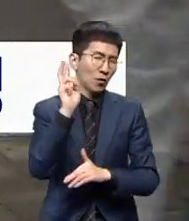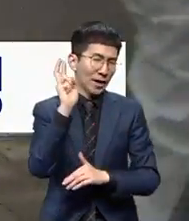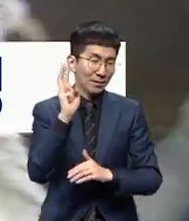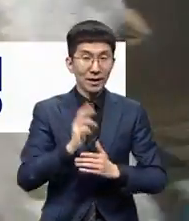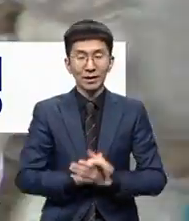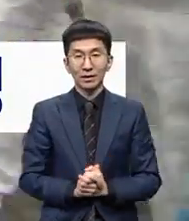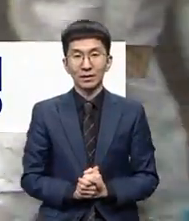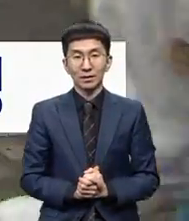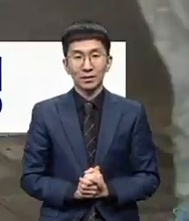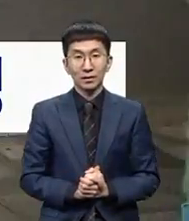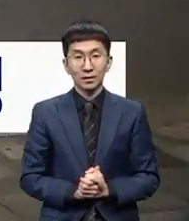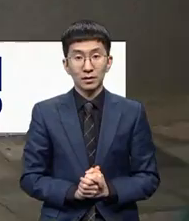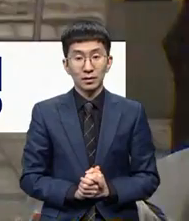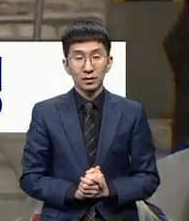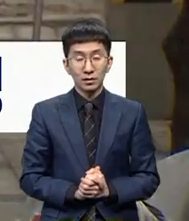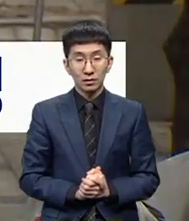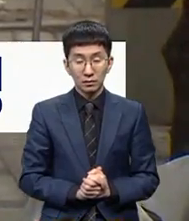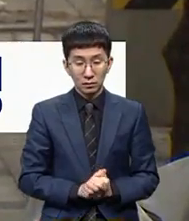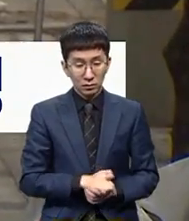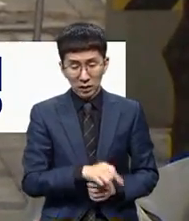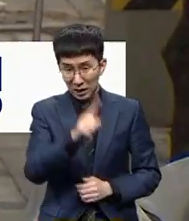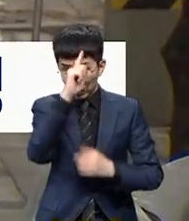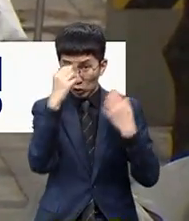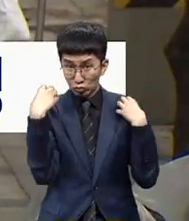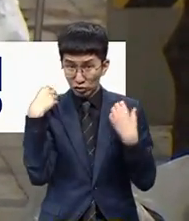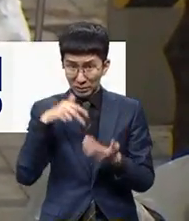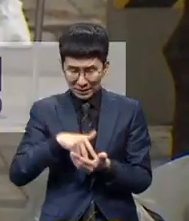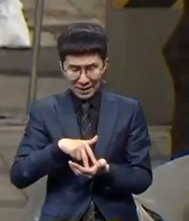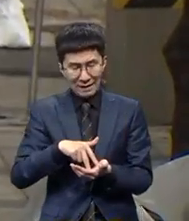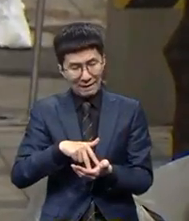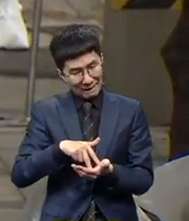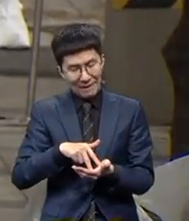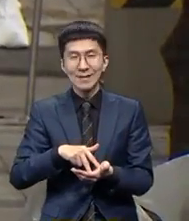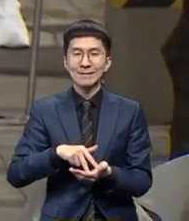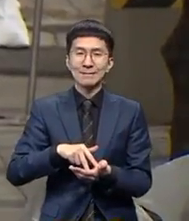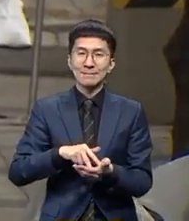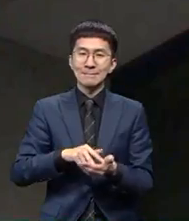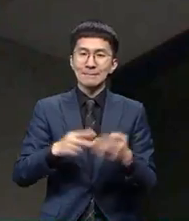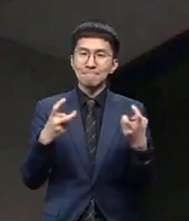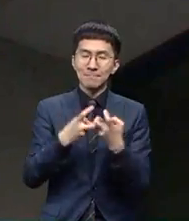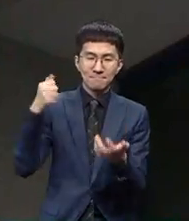이런 시설에 대해 정부가 방역대책을 내놨습니다.